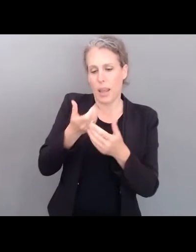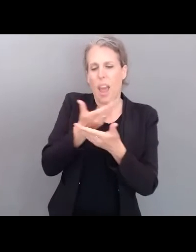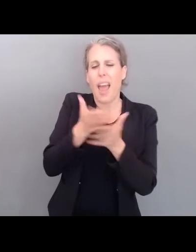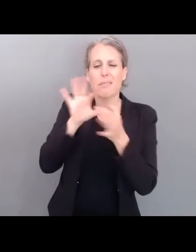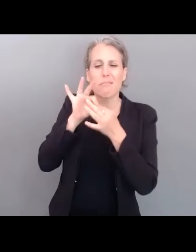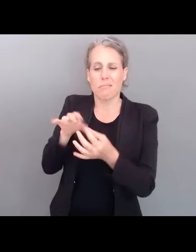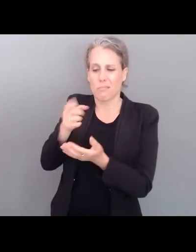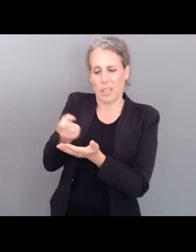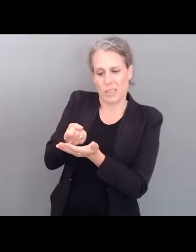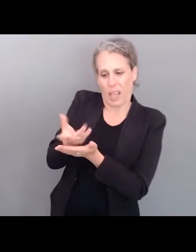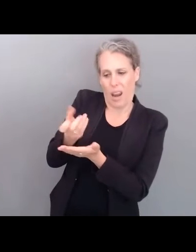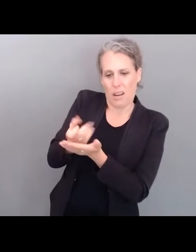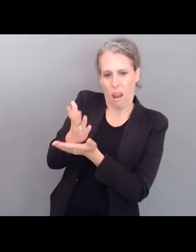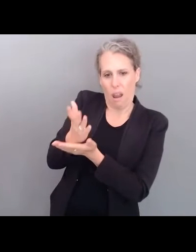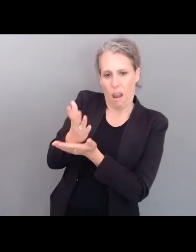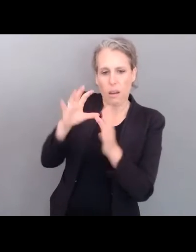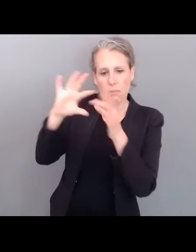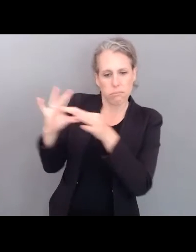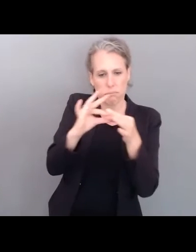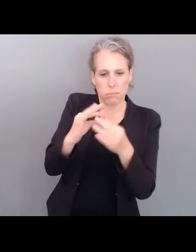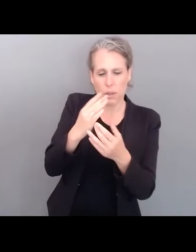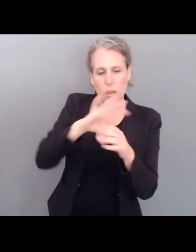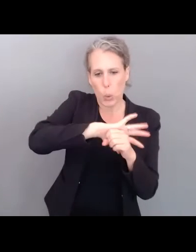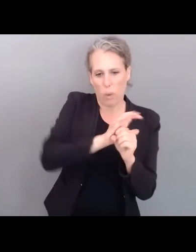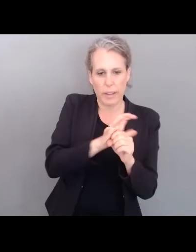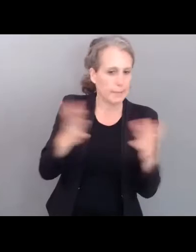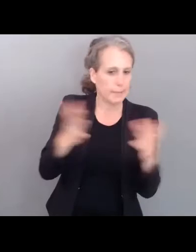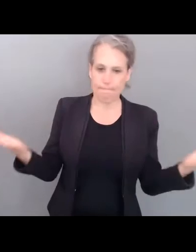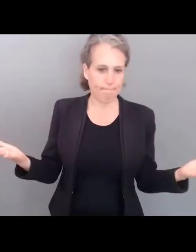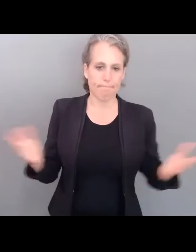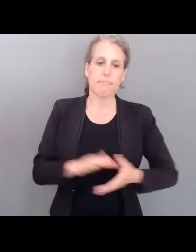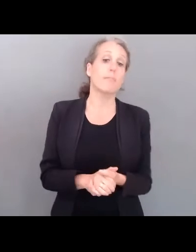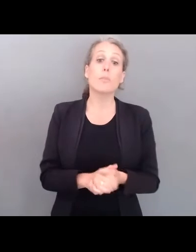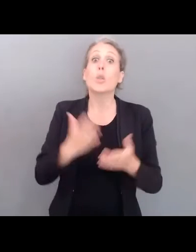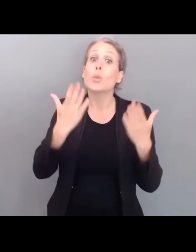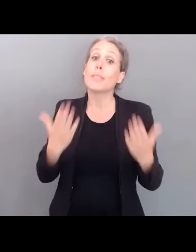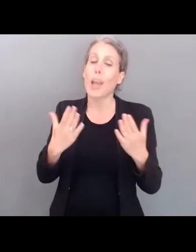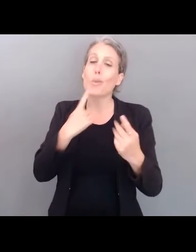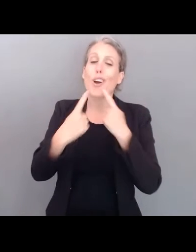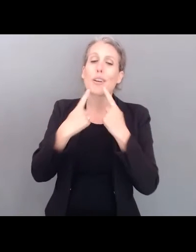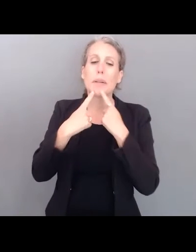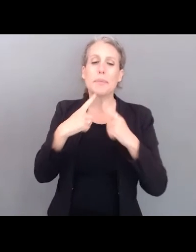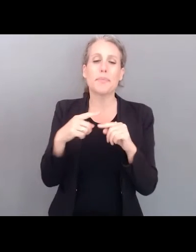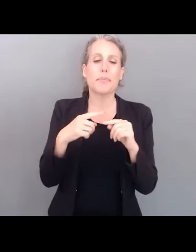capacidades disbaltas , falta de acceso a la atención médica instalaciones y falta de datos sobre discapacidad en el